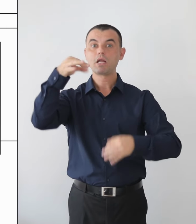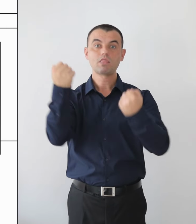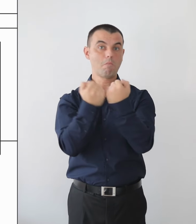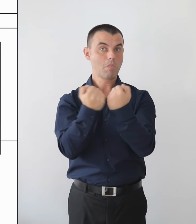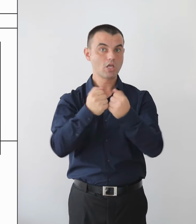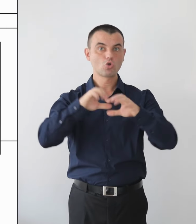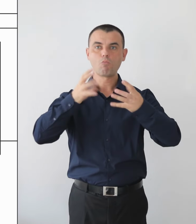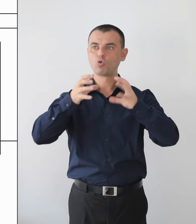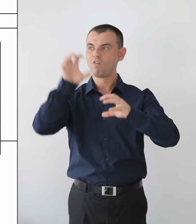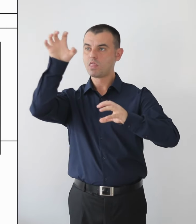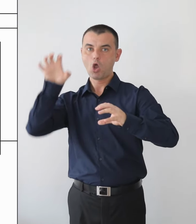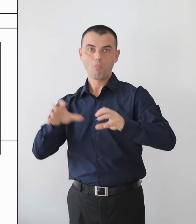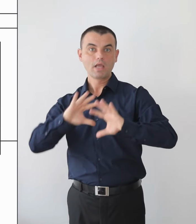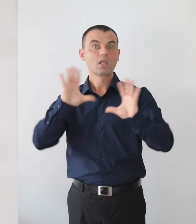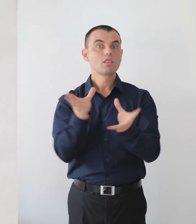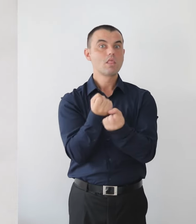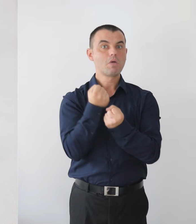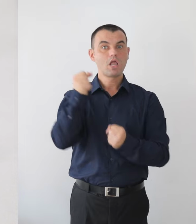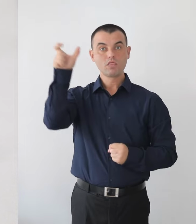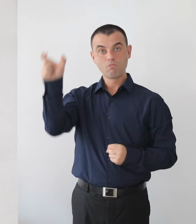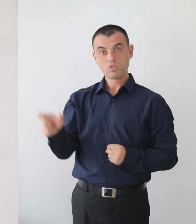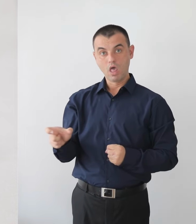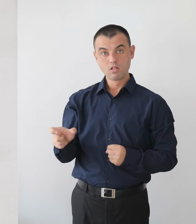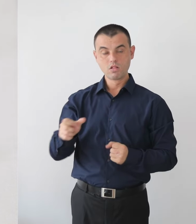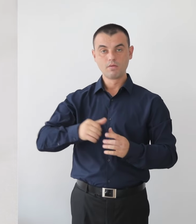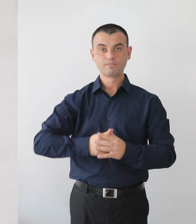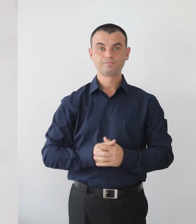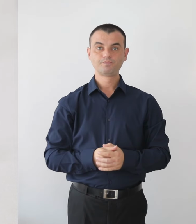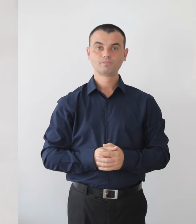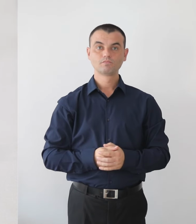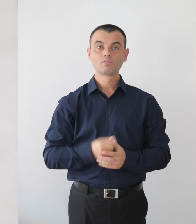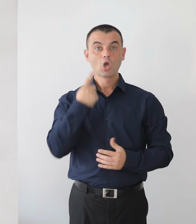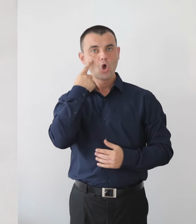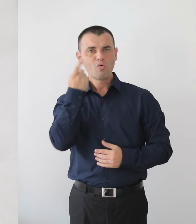изберете местоположение, подгответе обекти, намерете модел и се подгответе за времето за снимане.